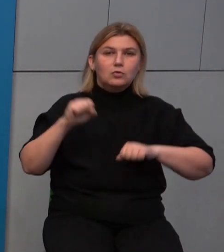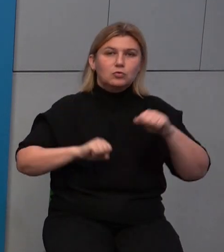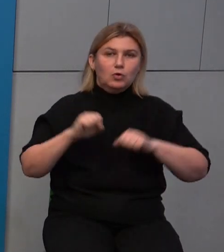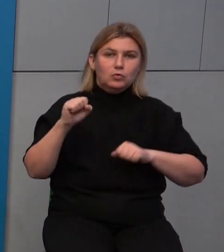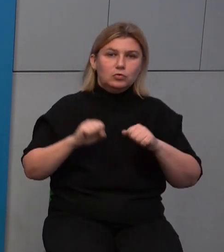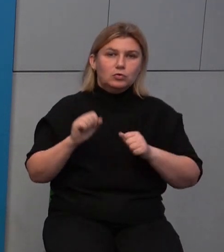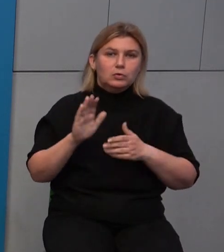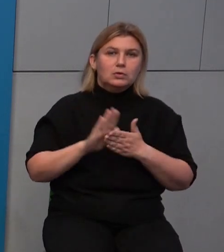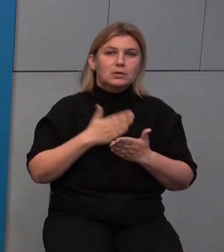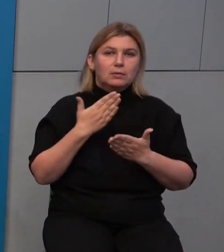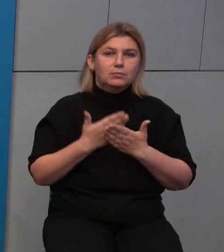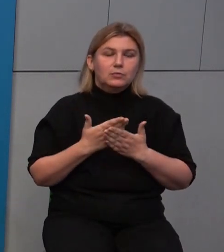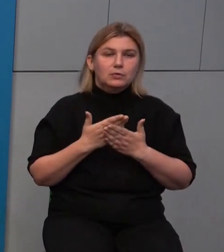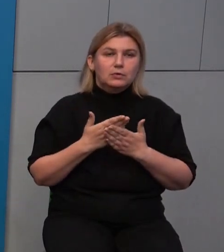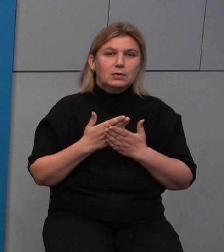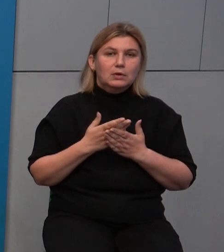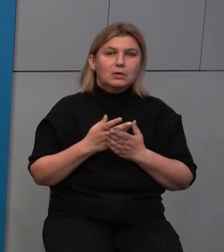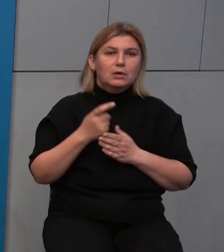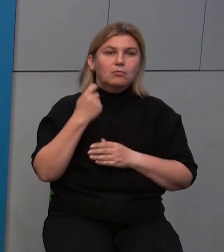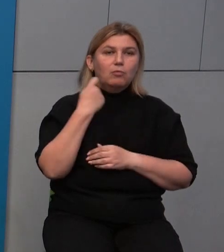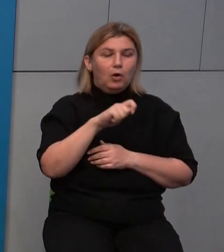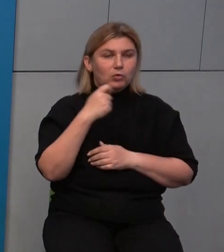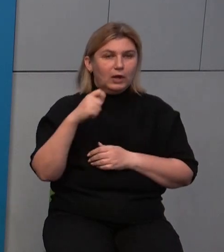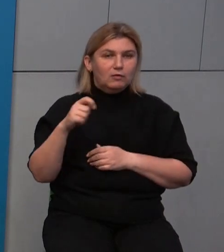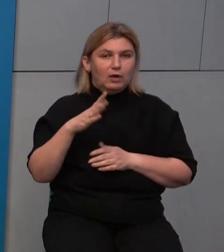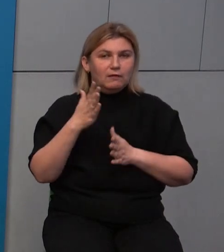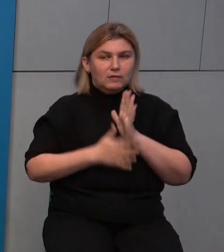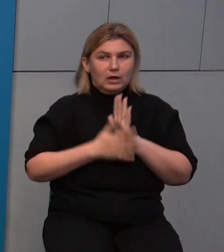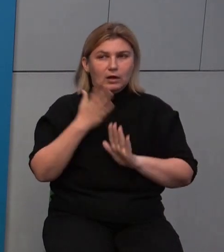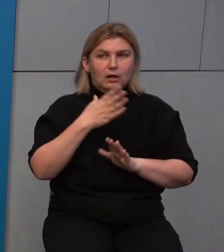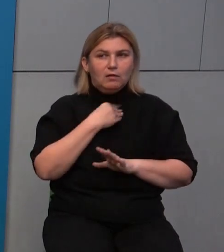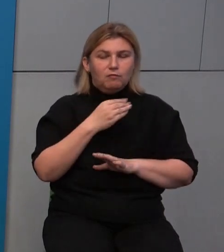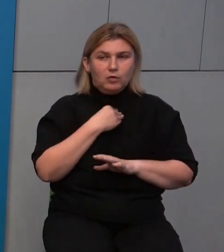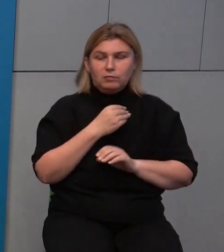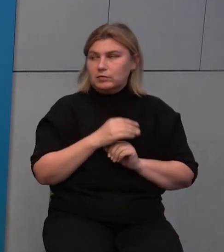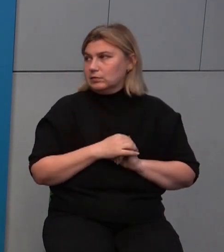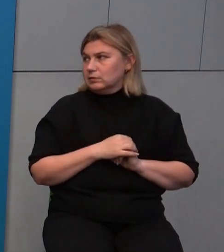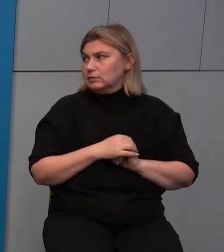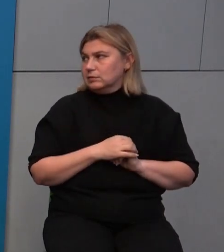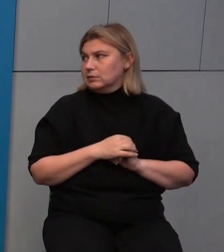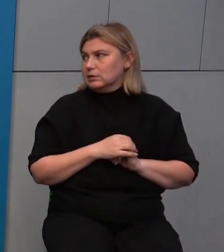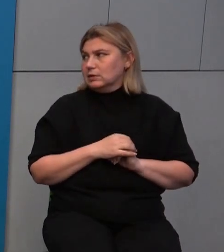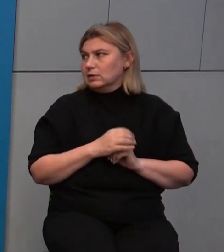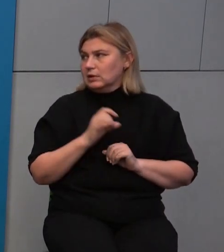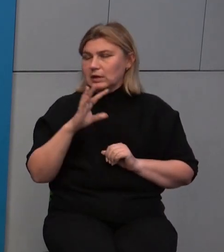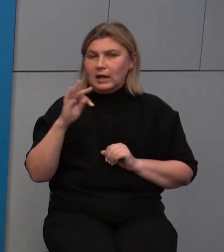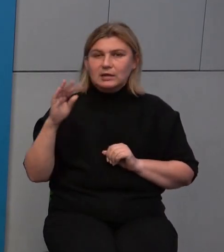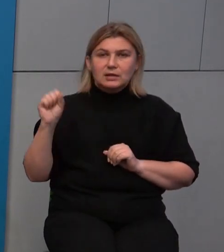na przykład zbrodniarzy wojennych ze Lwowa, z getta, z obozu janowskiego